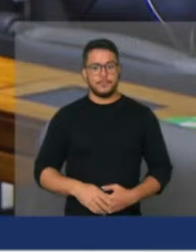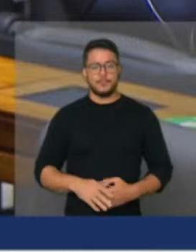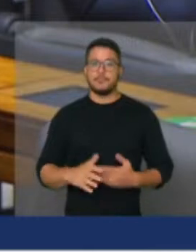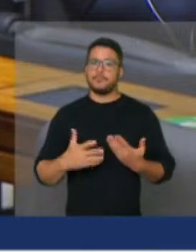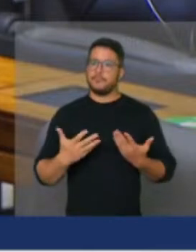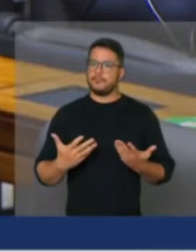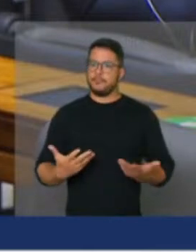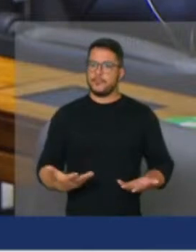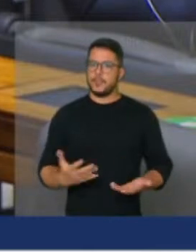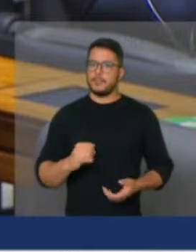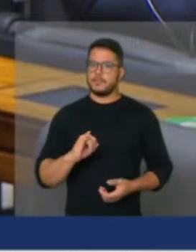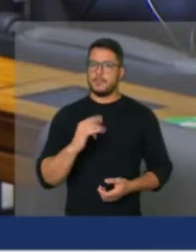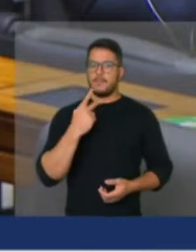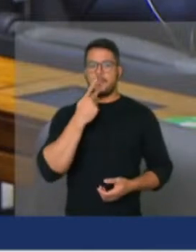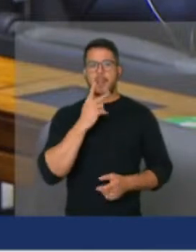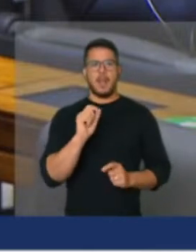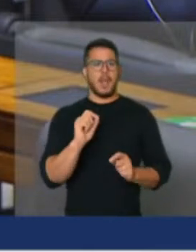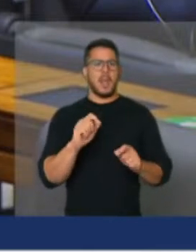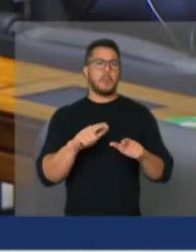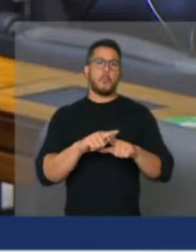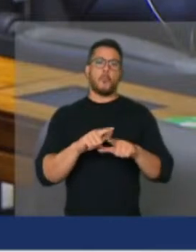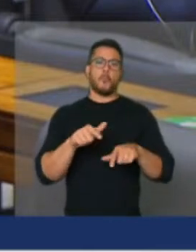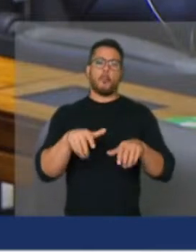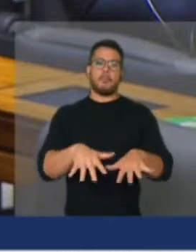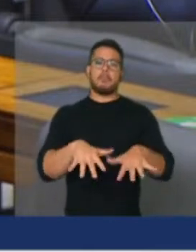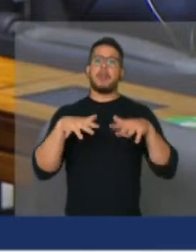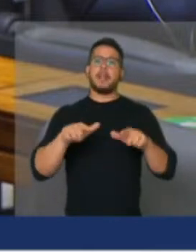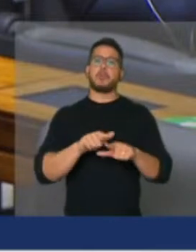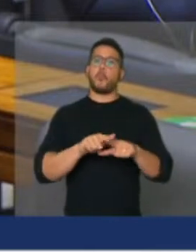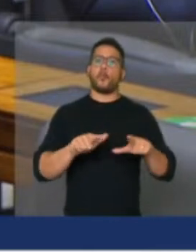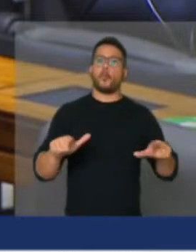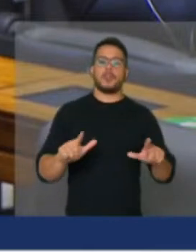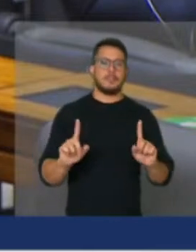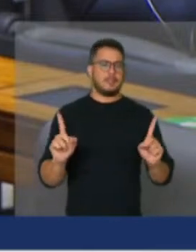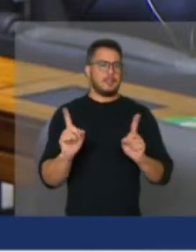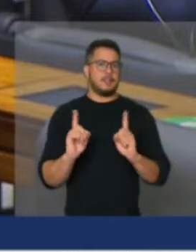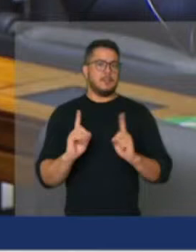ESTAR VAZIO NÃO SEJA NENHUM ARGUMENTO CABÍVEL PARA UMA SITUAÇÃO DESSE TIPO. EU TENHO A CONSCIÊNCIA DE QUE